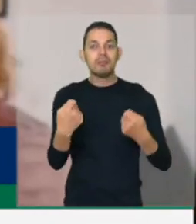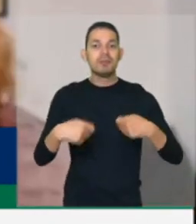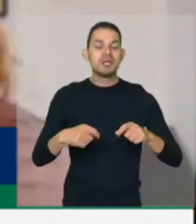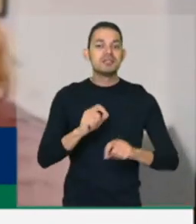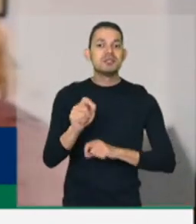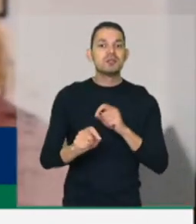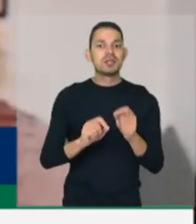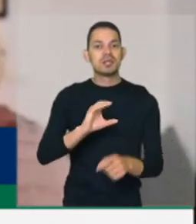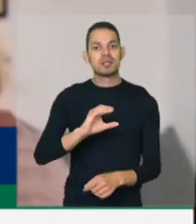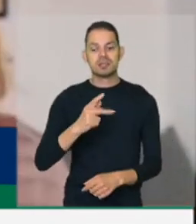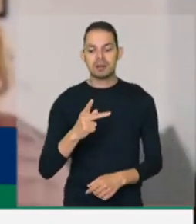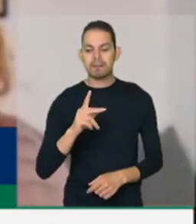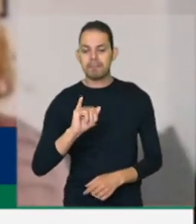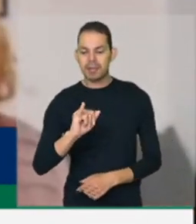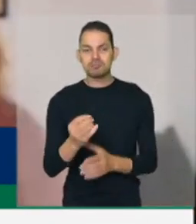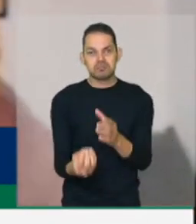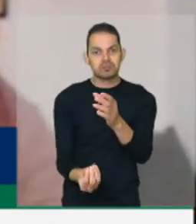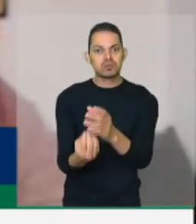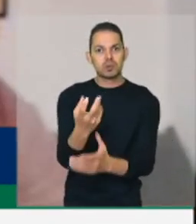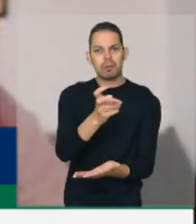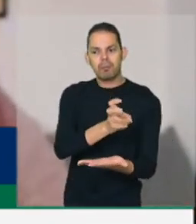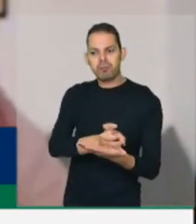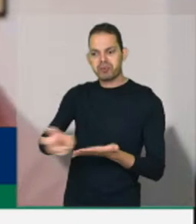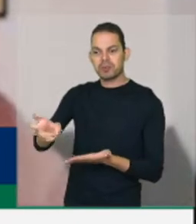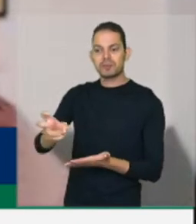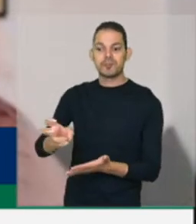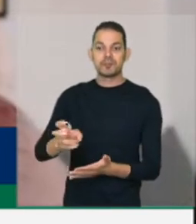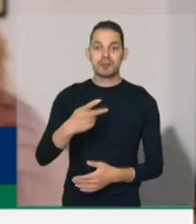DEVIA, NO MÍNIMO, INSTALAR A COMISSÃO PARLAMENTAR DE INQUÉRITO ESTE PRESIDENTE... USOU ESTRUTURAS DO ESTADO PARA